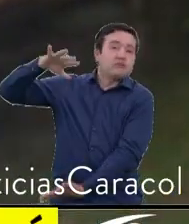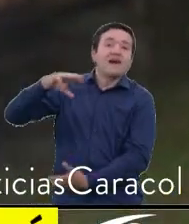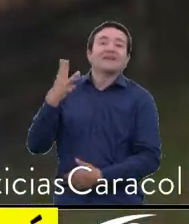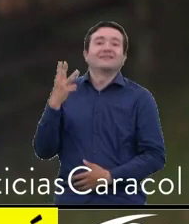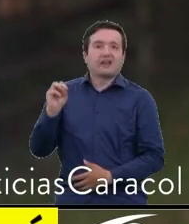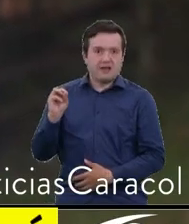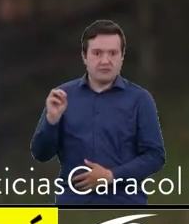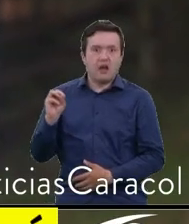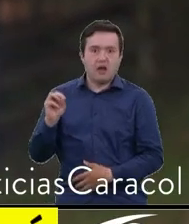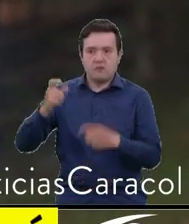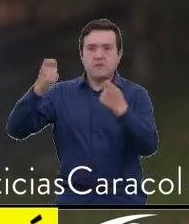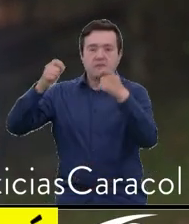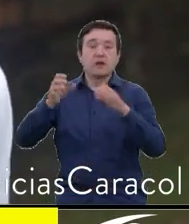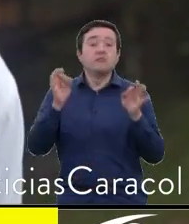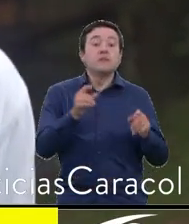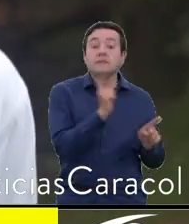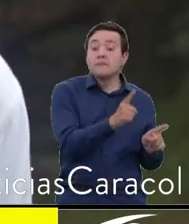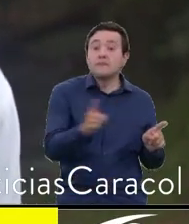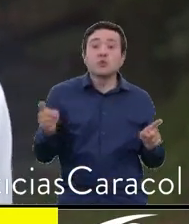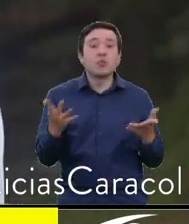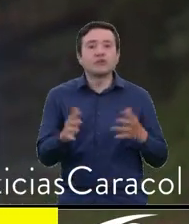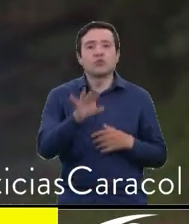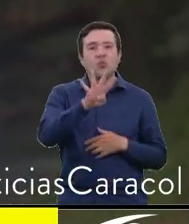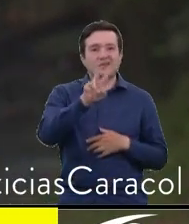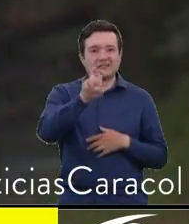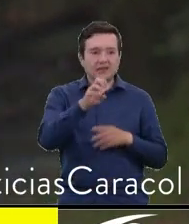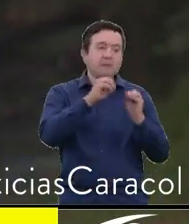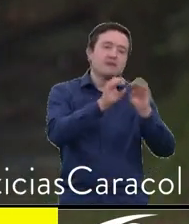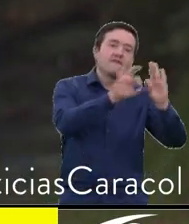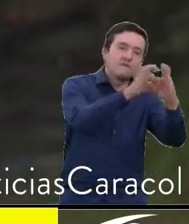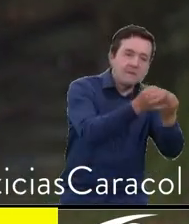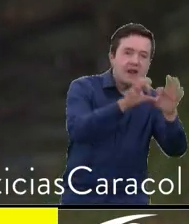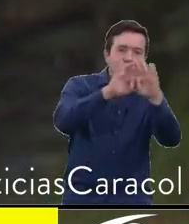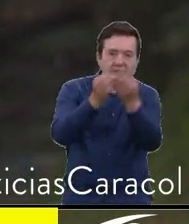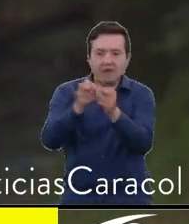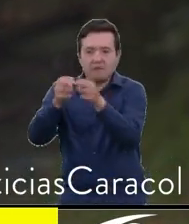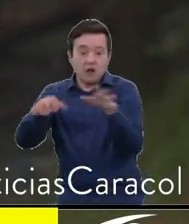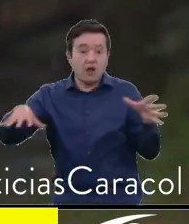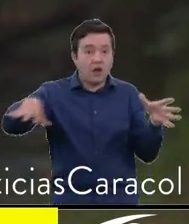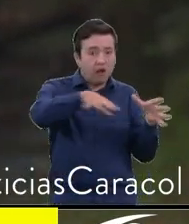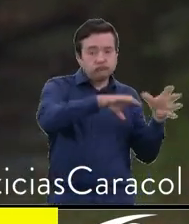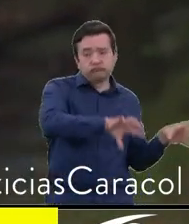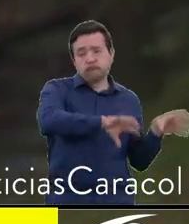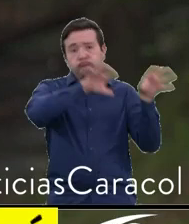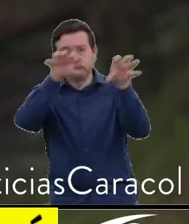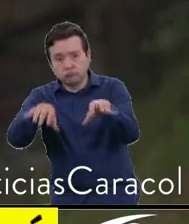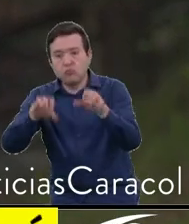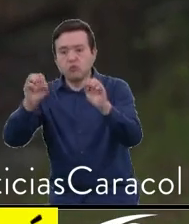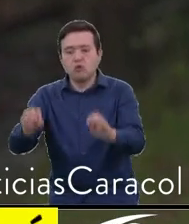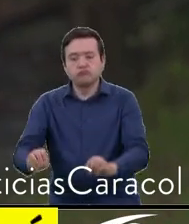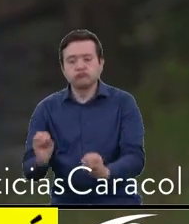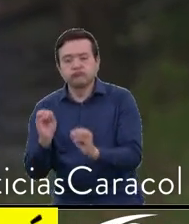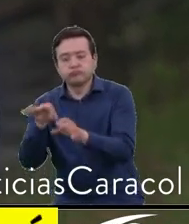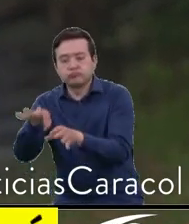lugar podrán producir hasta 30 cargas de café al día. )) se beneficiarán 47